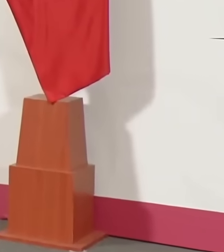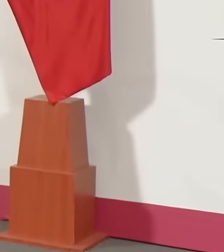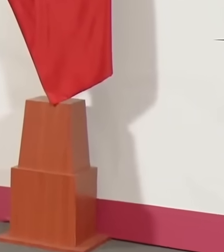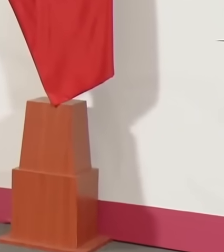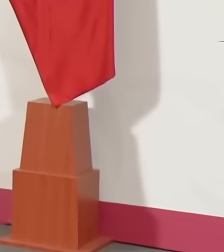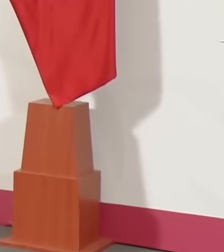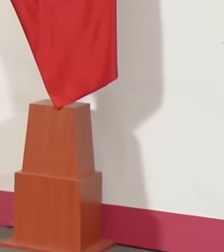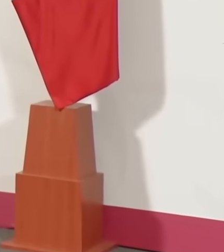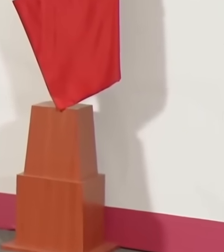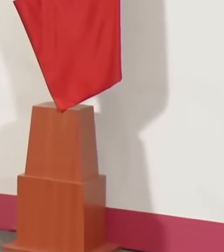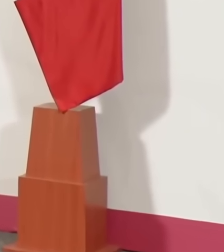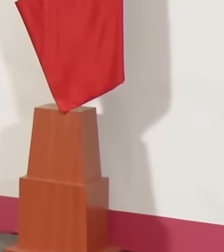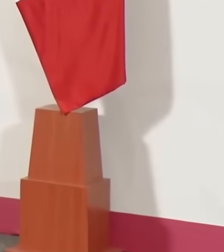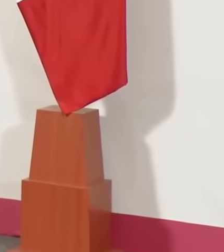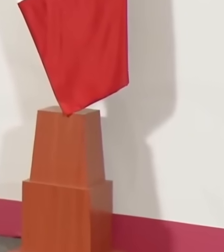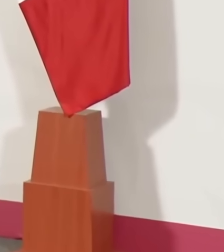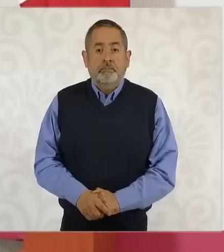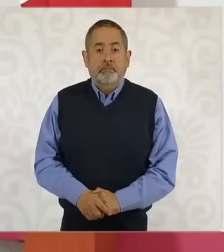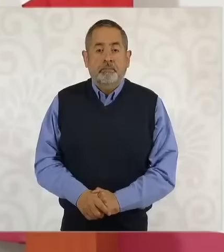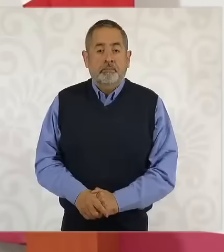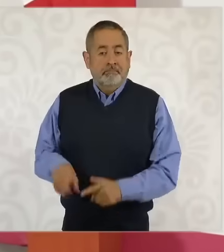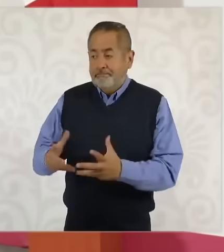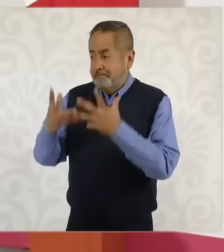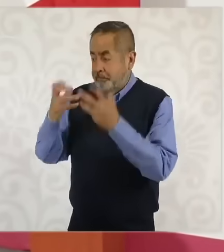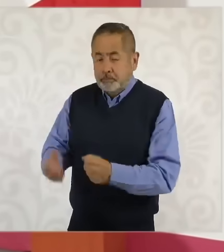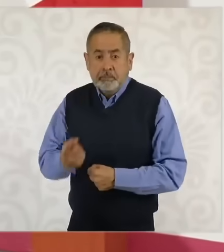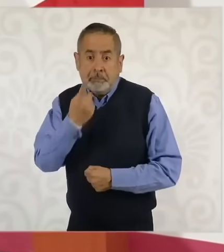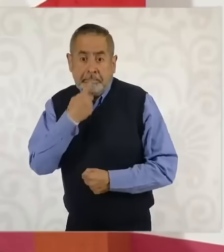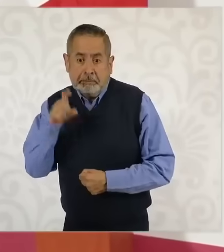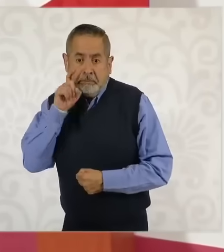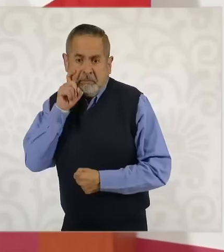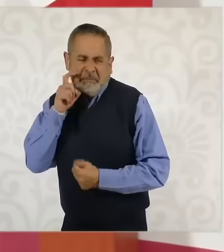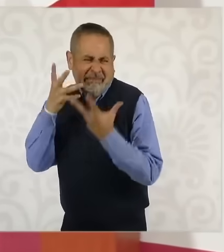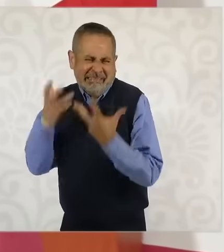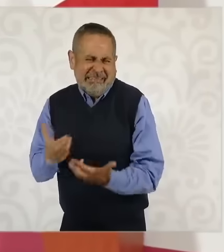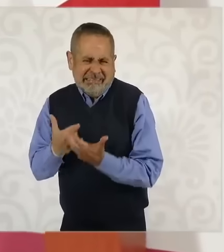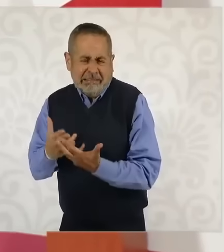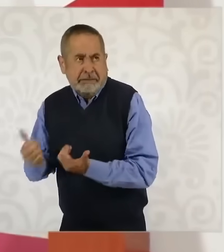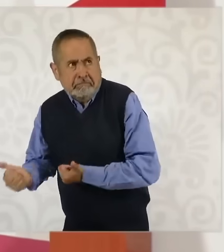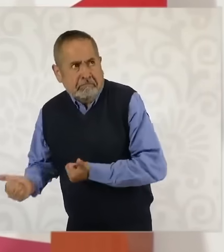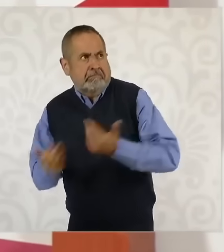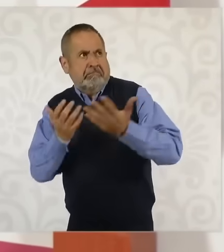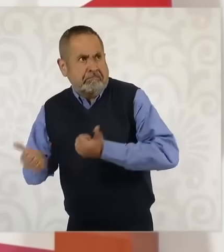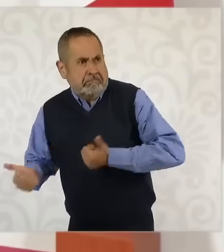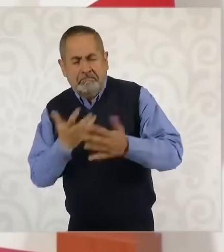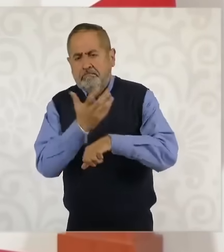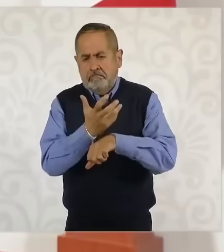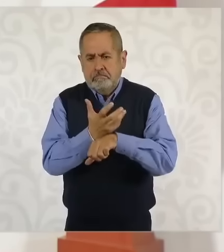a la exportación a los Estados Unidos y va a seguir así porque la integración es es mucha en